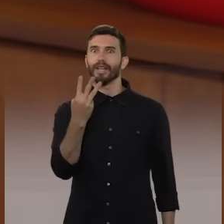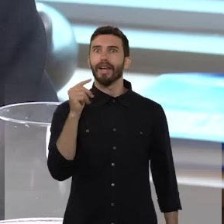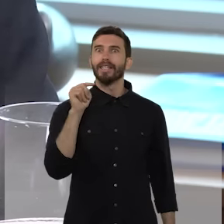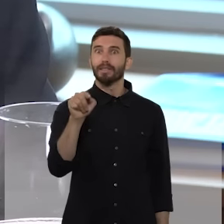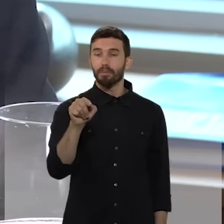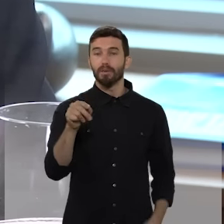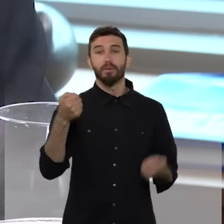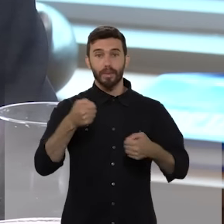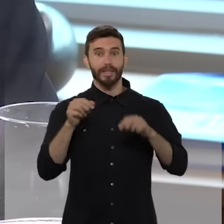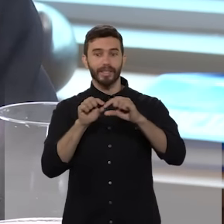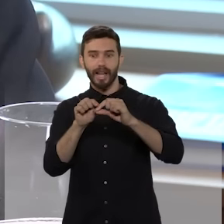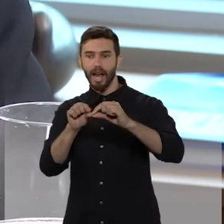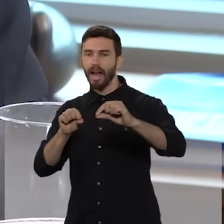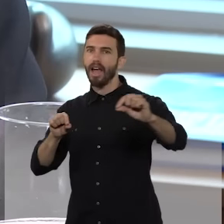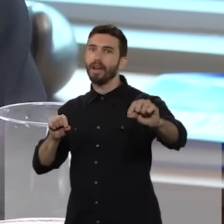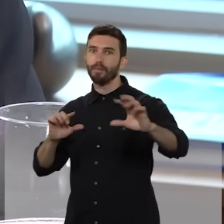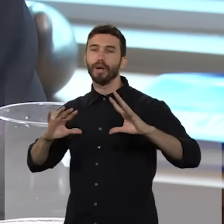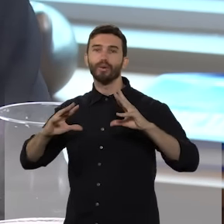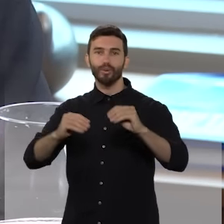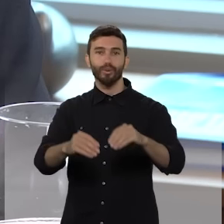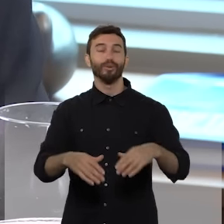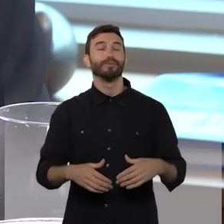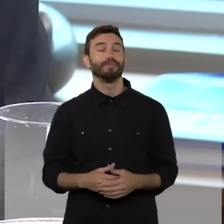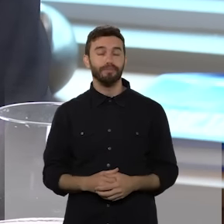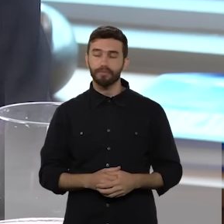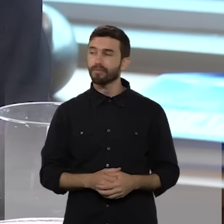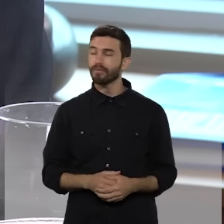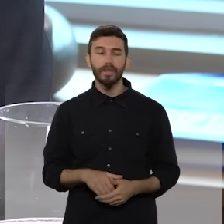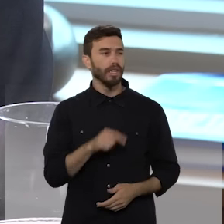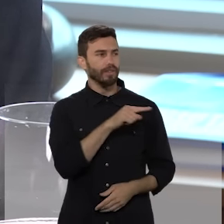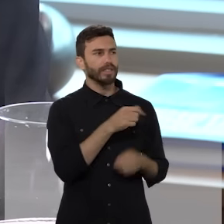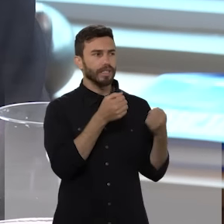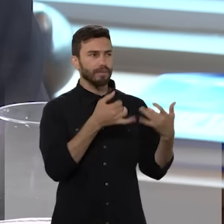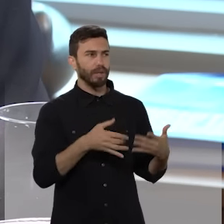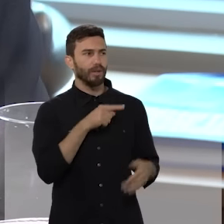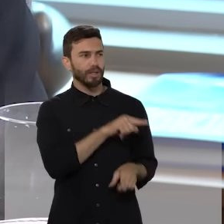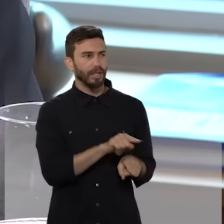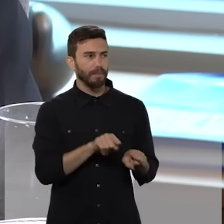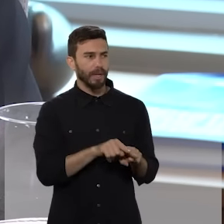Maurício, você falou aí a razão de estar lá no Pará, em Barcarena, em função da matéria-prima.